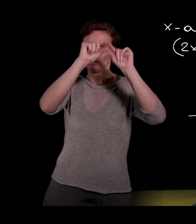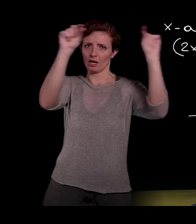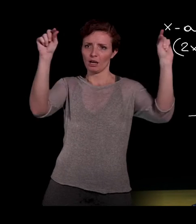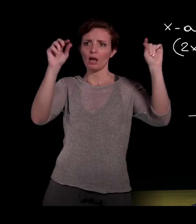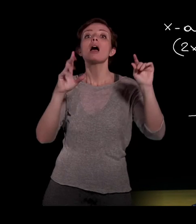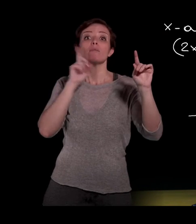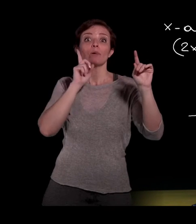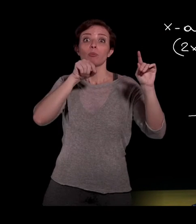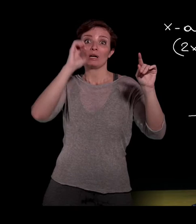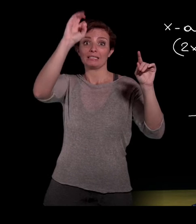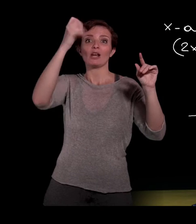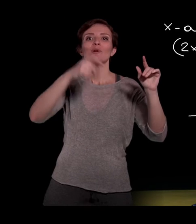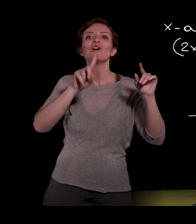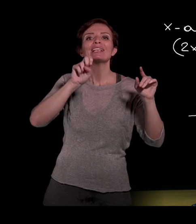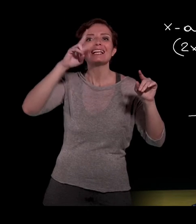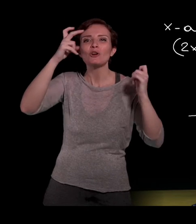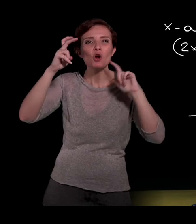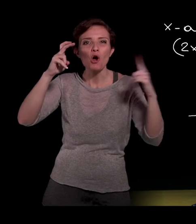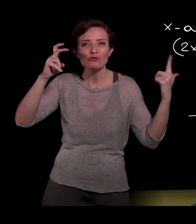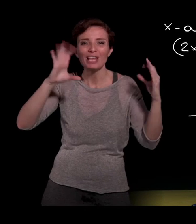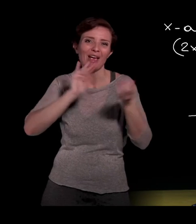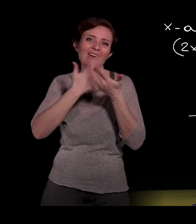includendo lo zero, perché x² è assente. Infine, -9.